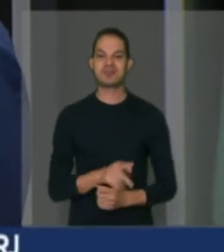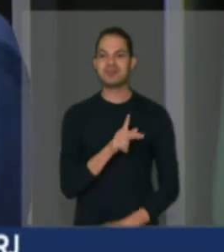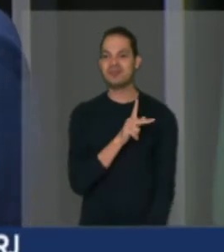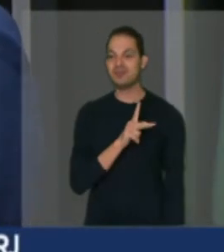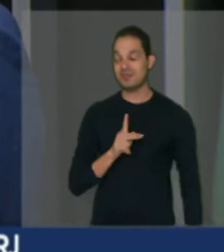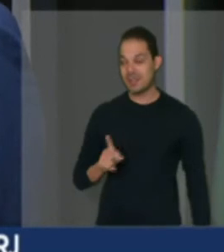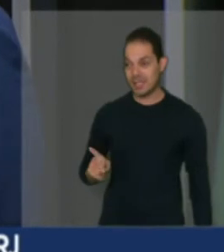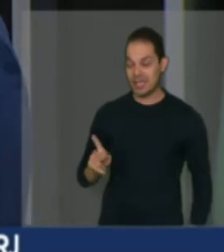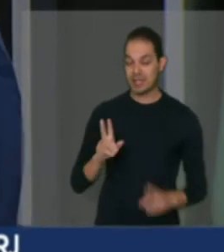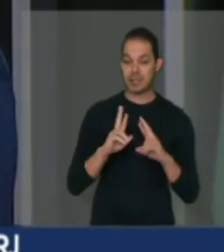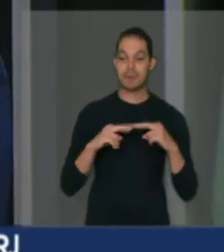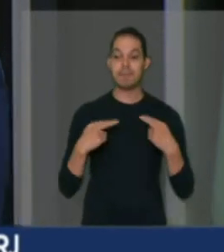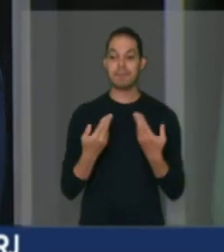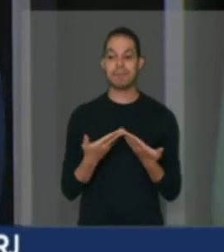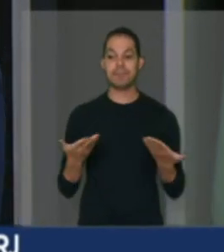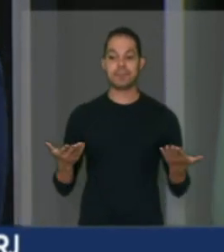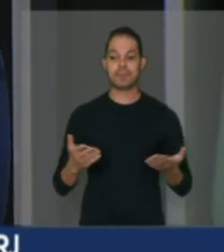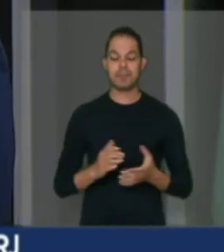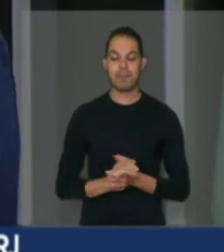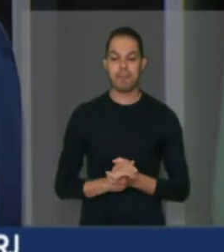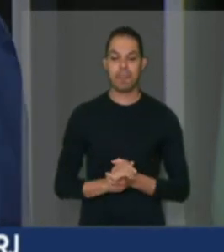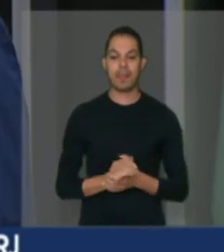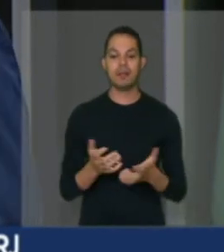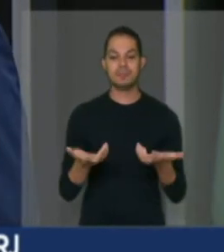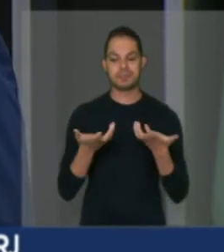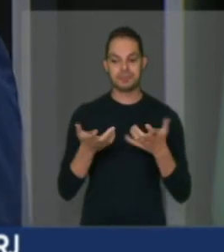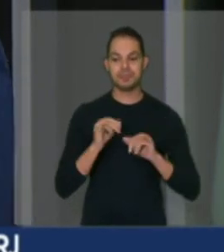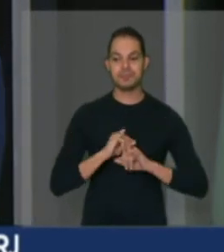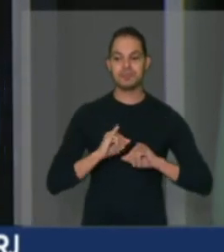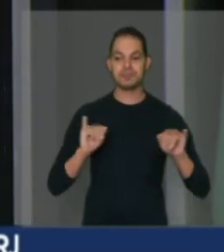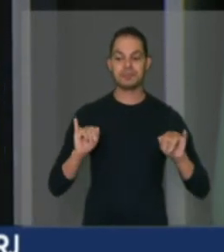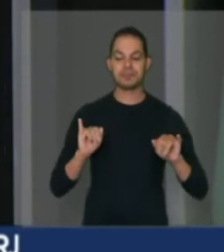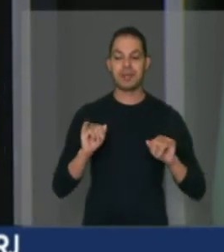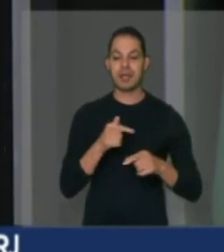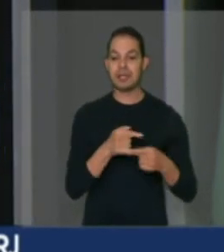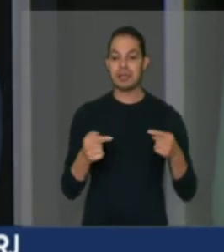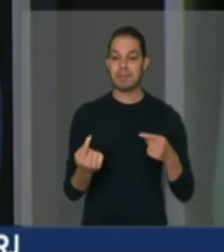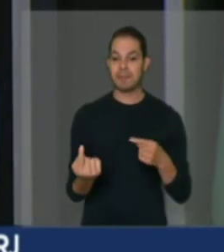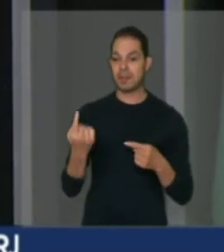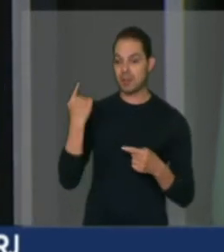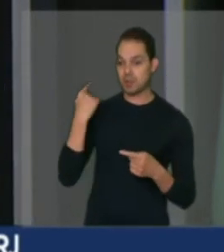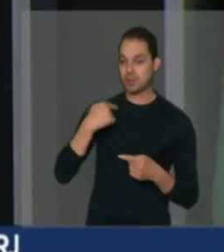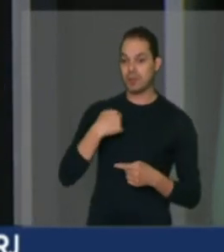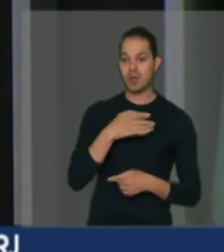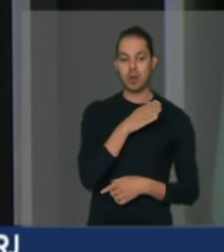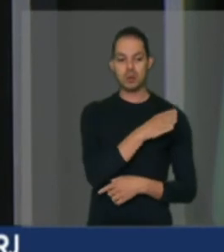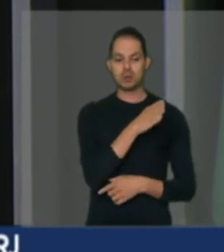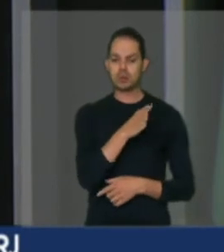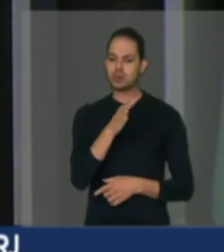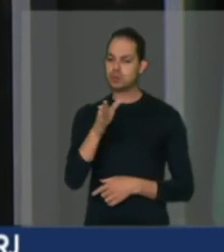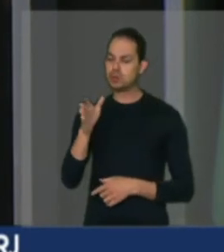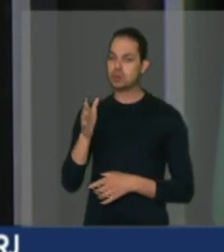SEMANA EU ESTIVE EM 12 MUNICÍPIOS DO RIO DE JANEIRO, NO NOROESTE FLUMINENSE, DESDE O INÍCIO DO MEU MANDATO EU